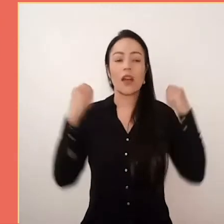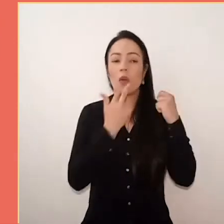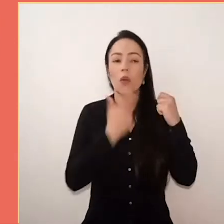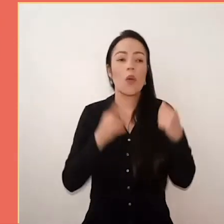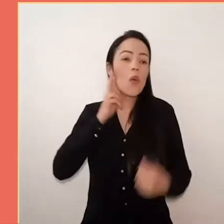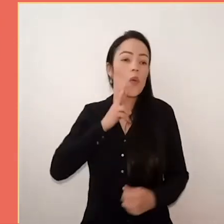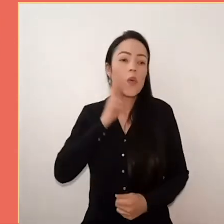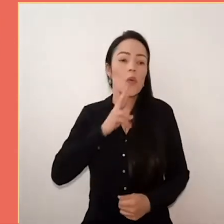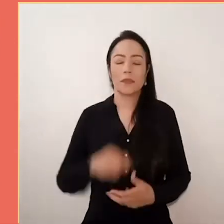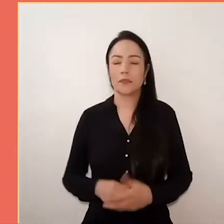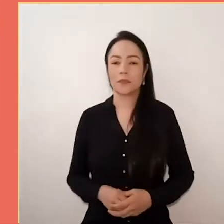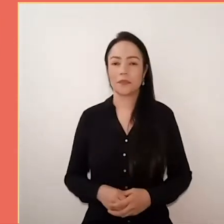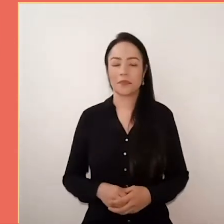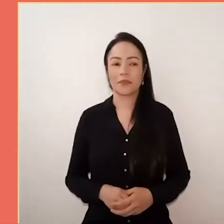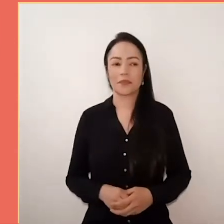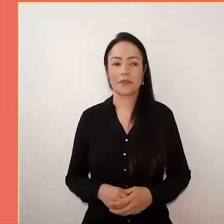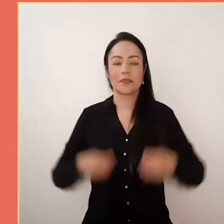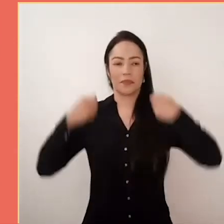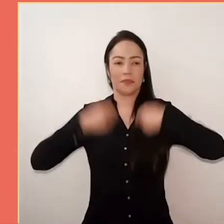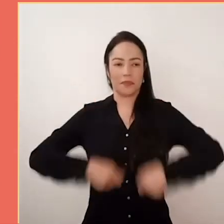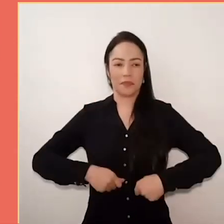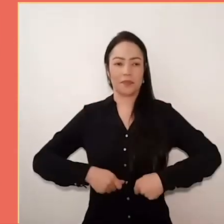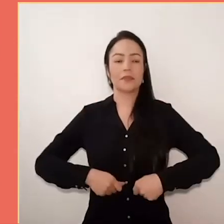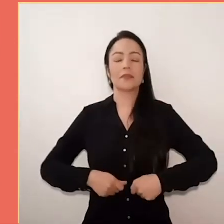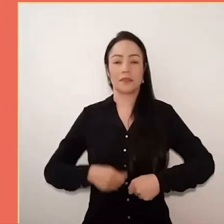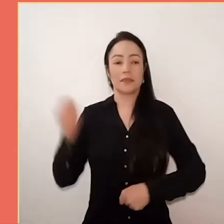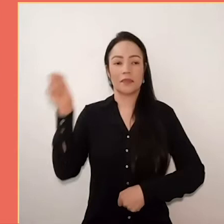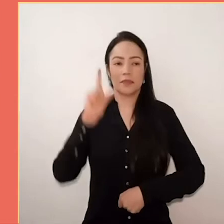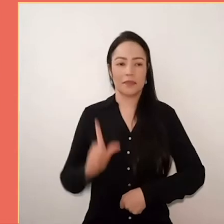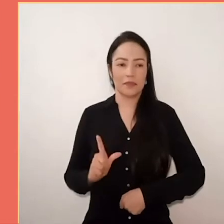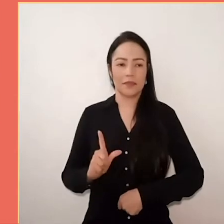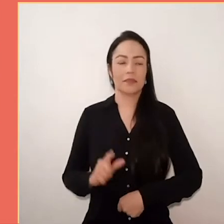estou vestindo uma camisa azul, presente da minha filha,